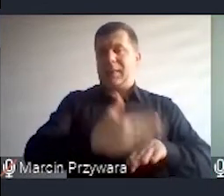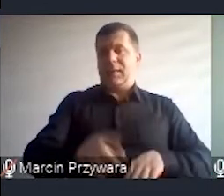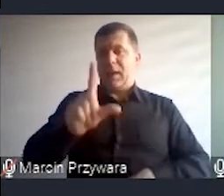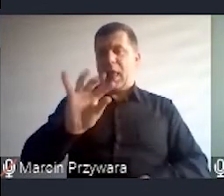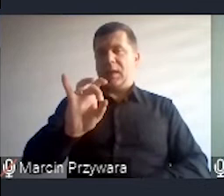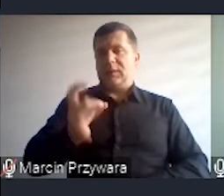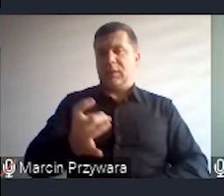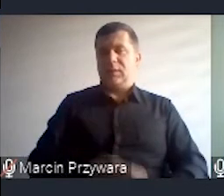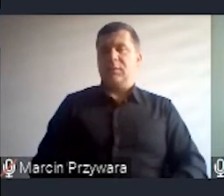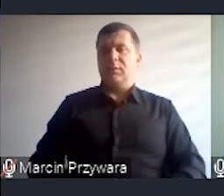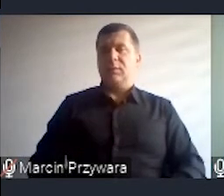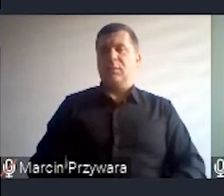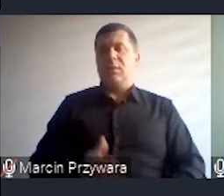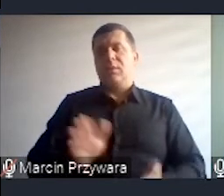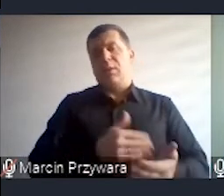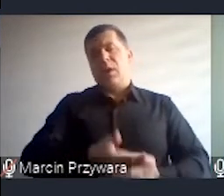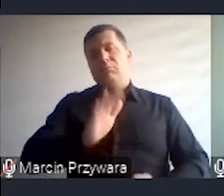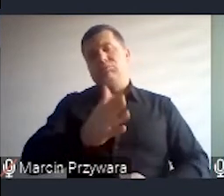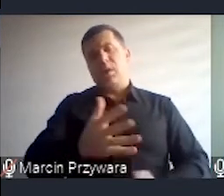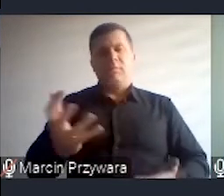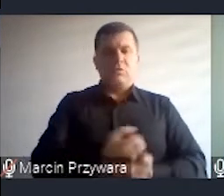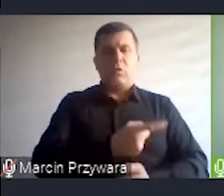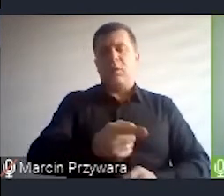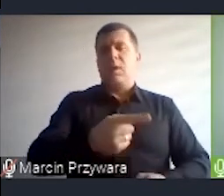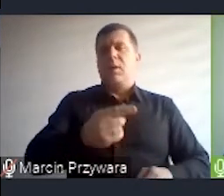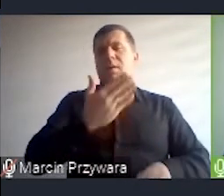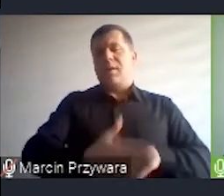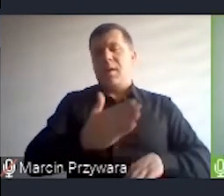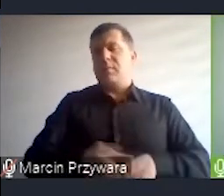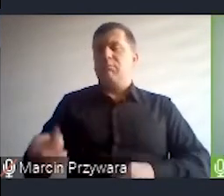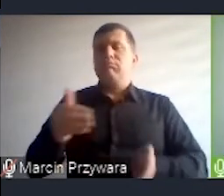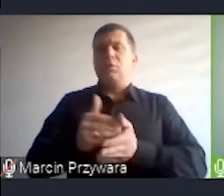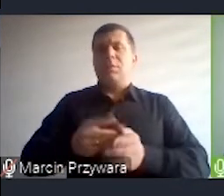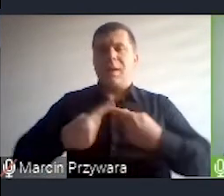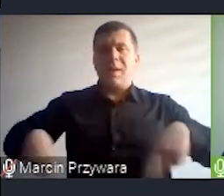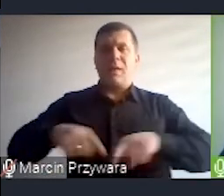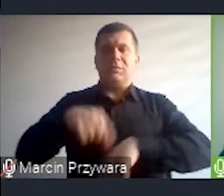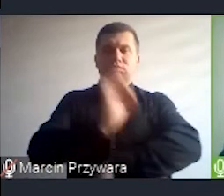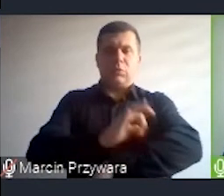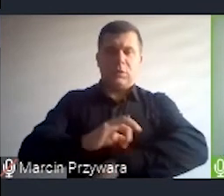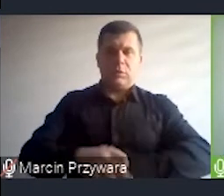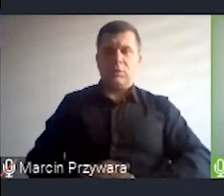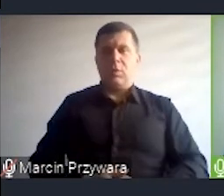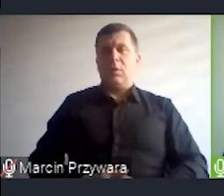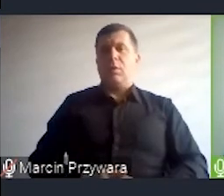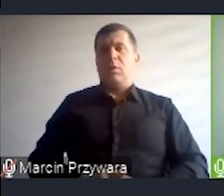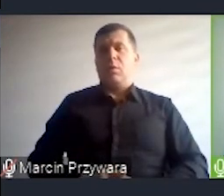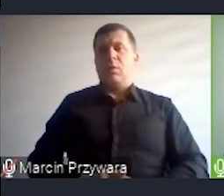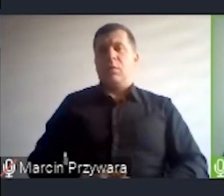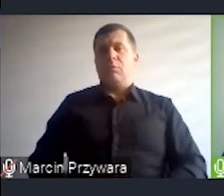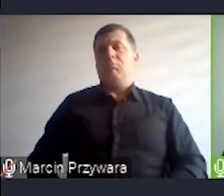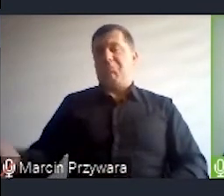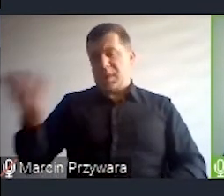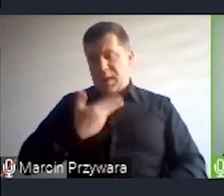Czyli biorę jakiś przedmiot w leasing na potrzeby projektu, podmiot mi udziela prawa do korzystania,